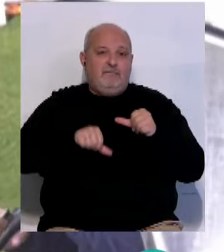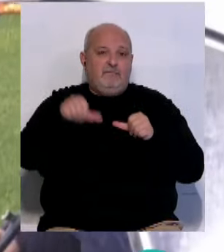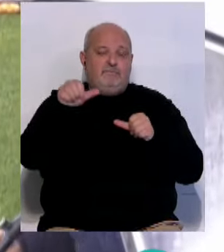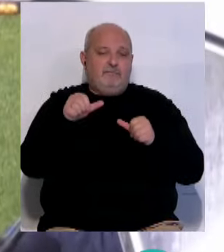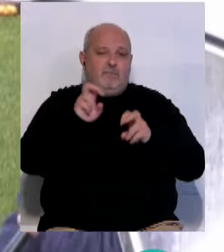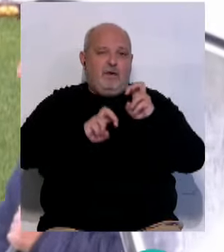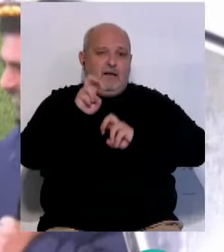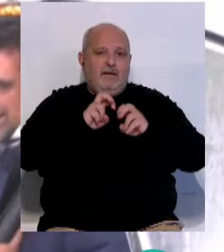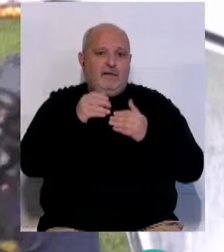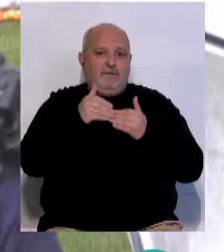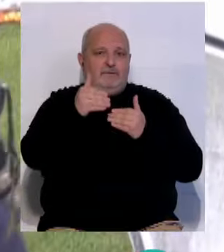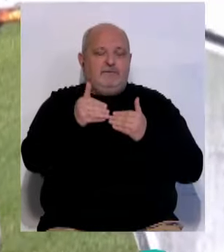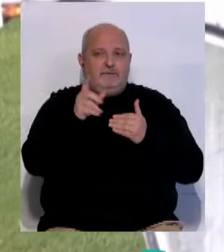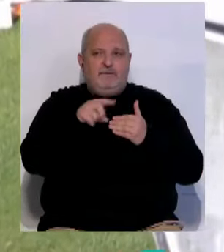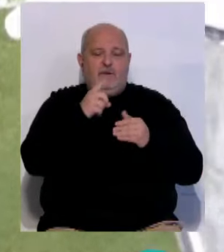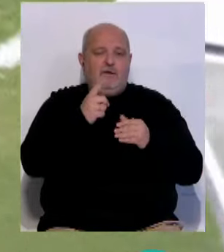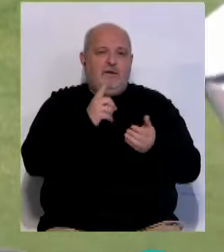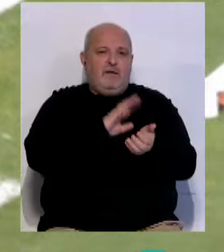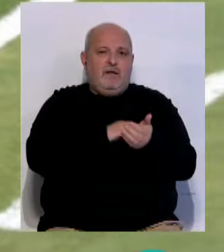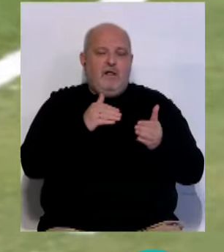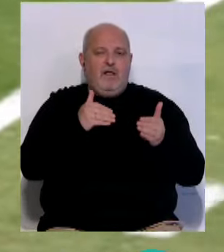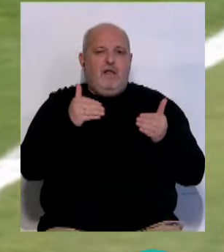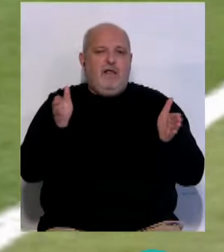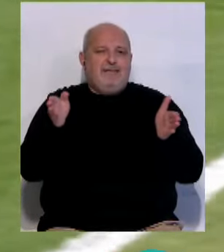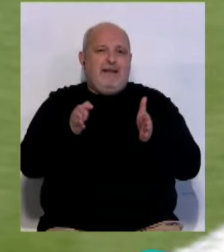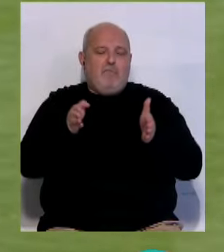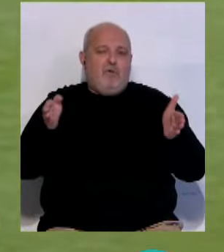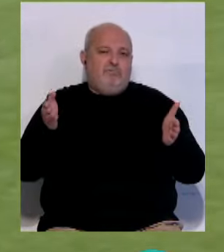y mirar también no sé si un extremo no sé si Un delantero en función de cóm estén los jugadores